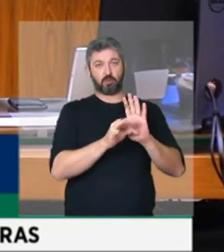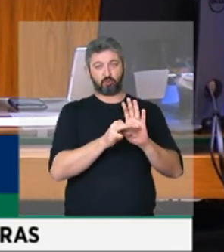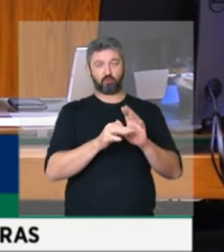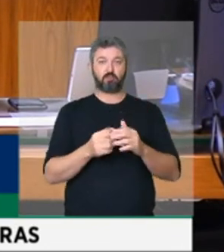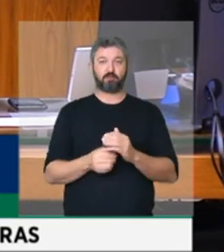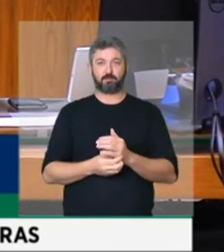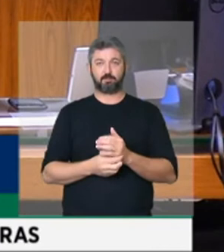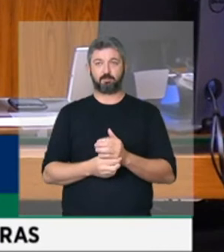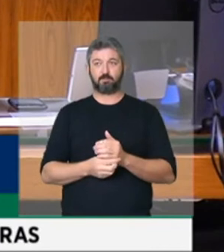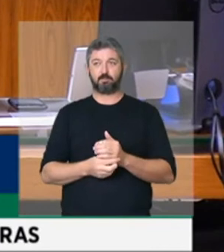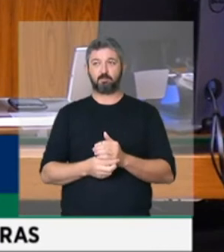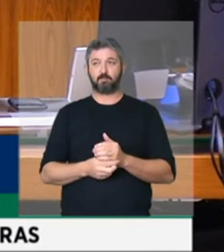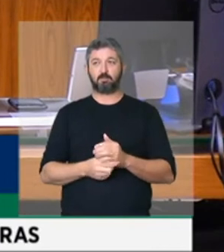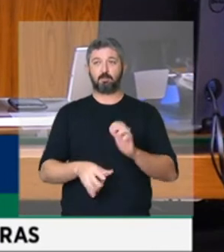FORAM OFERECIDAS 570 EMENDAS. MEDIDA PROVISÓRIA N °.